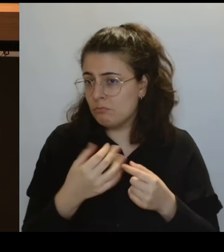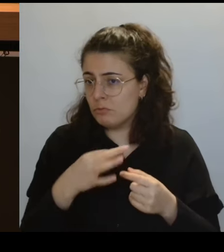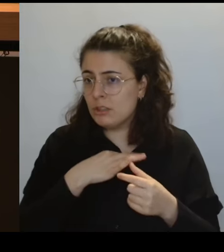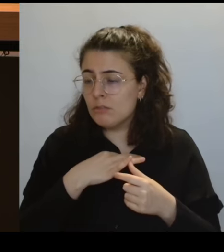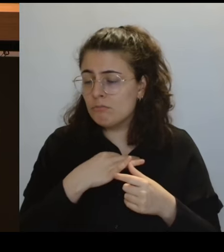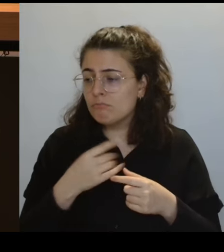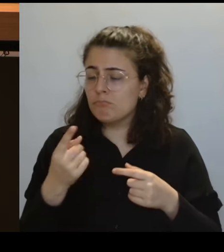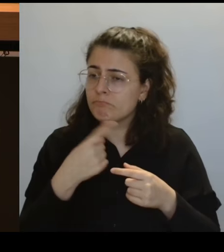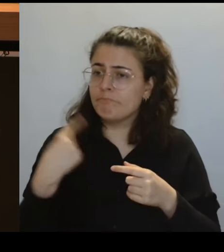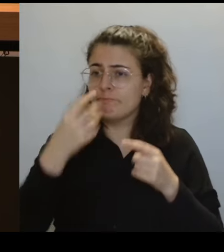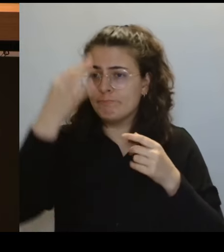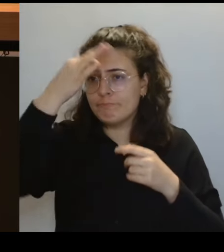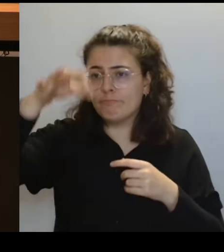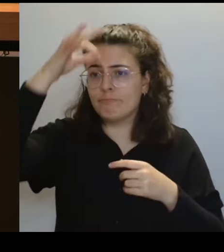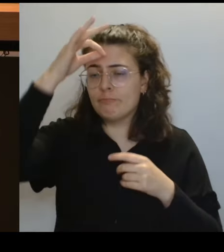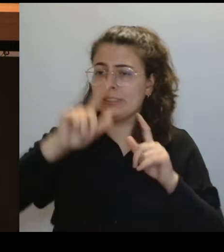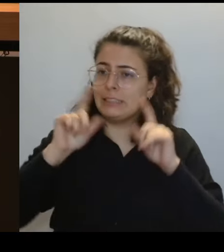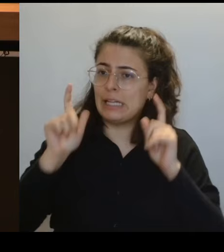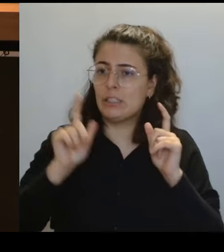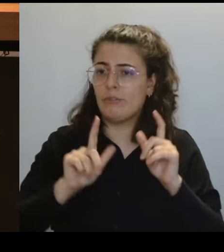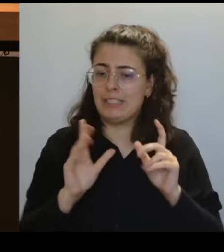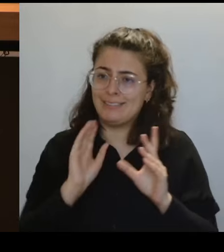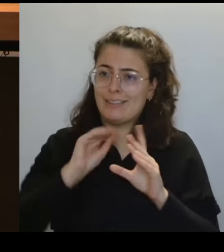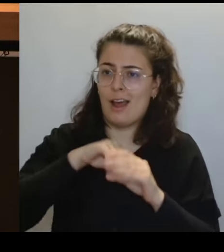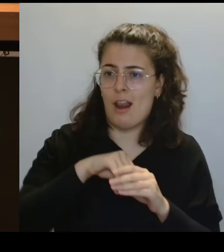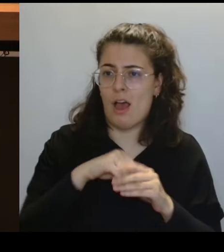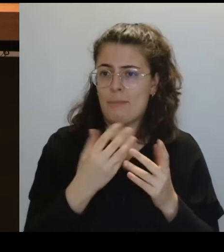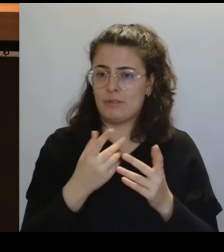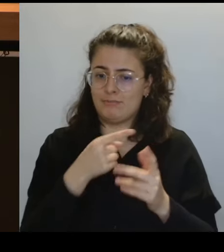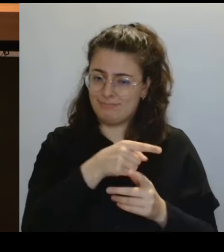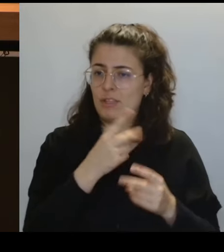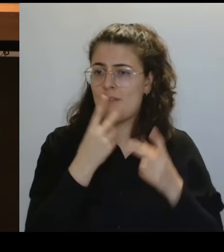organisieren, dass auch Menschen mit wenig Geld mobil sind, dass sie sicher von A nach B kommen